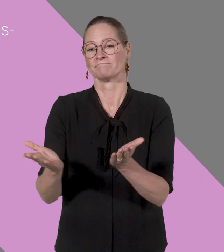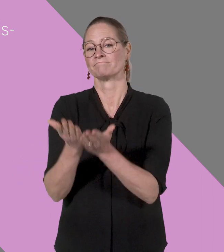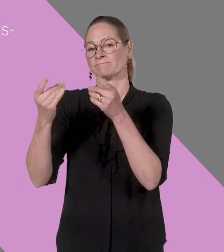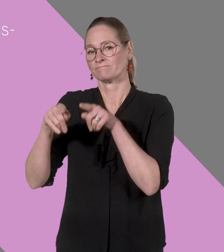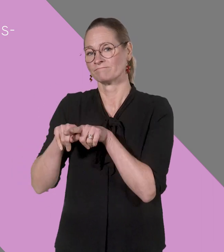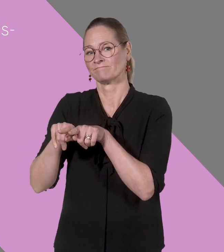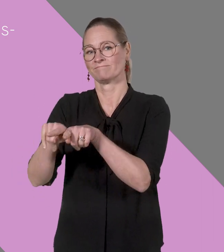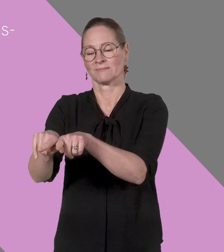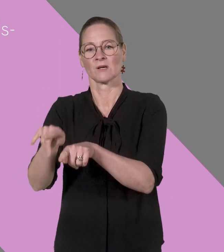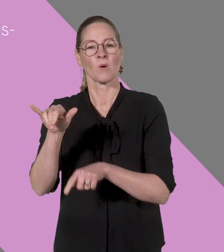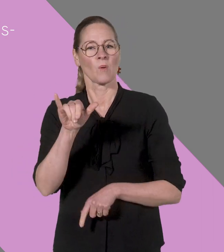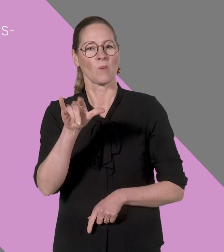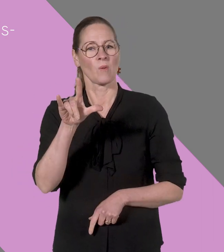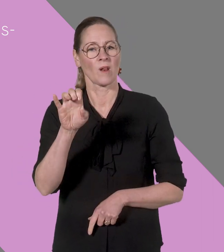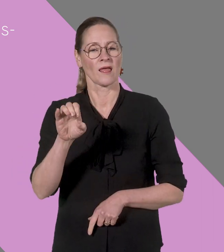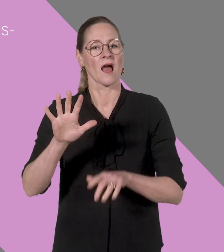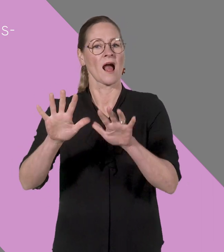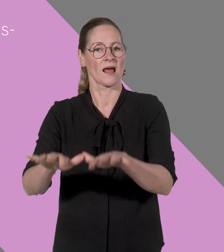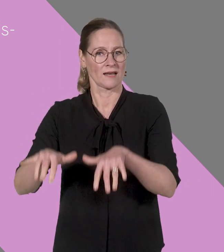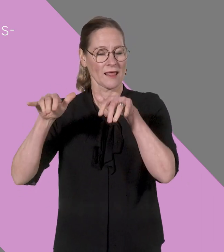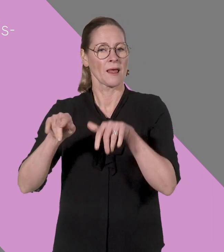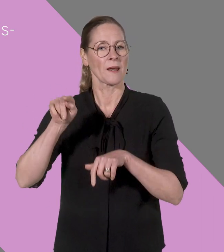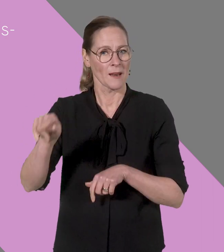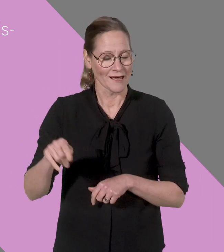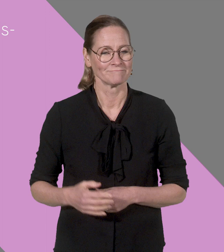rinnakkaislähetyksenä Yle Areenassa.